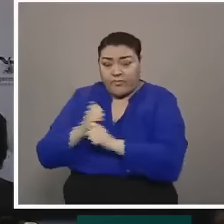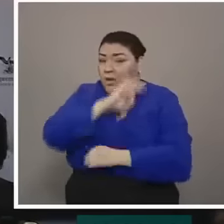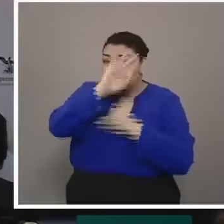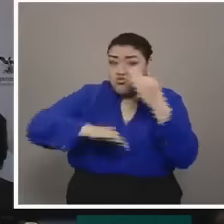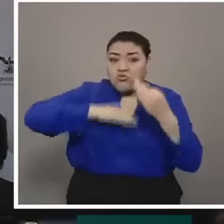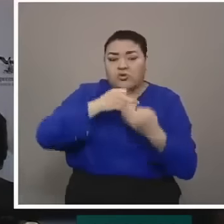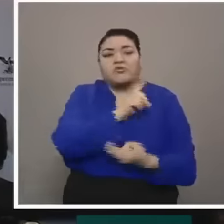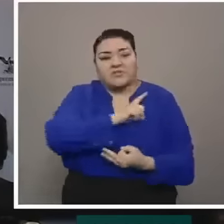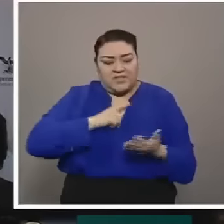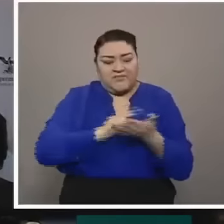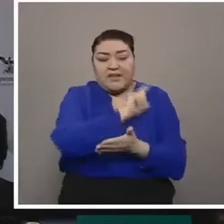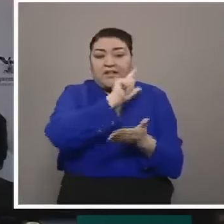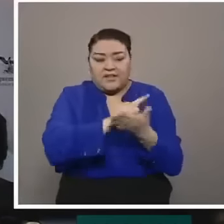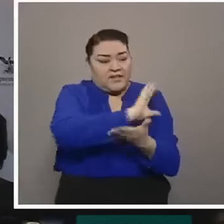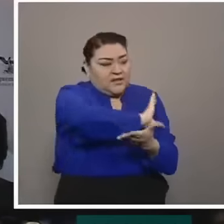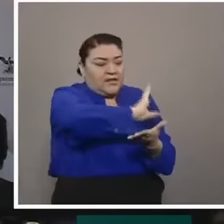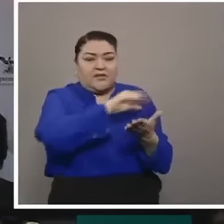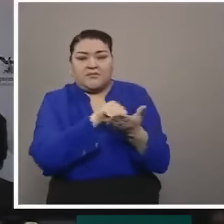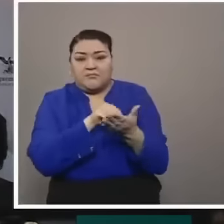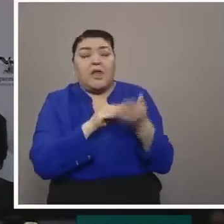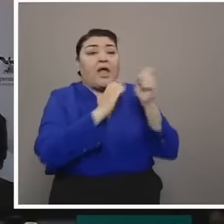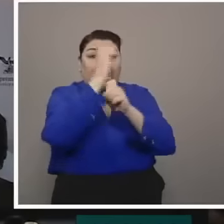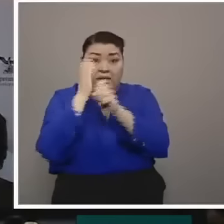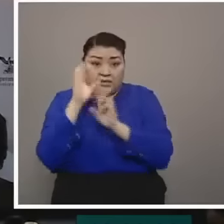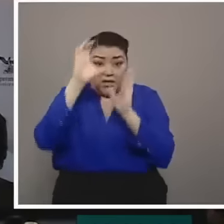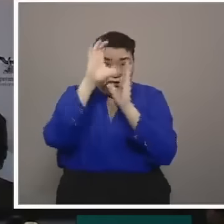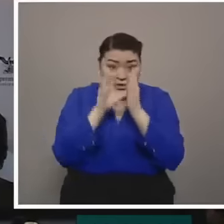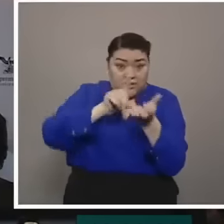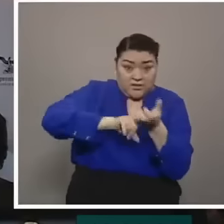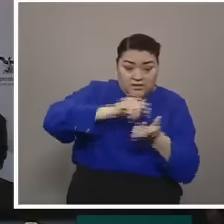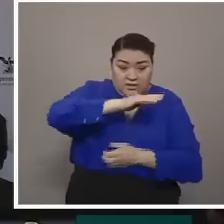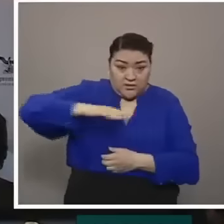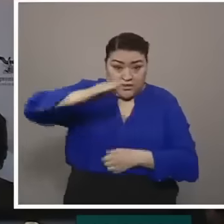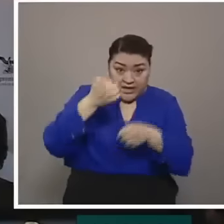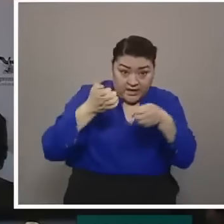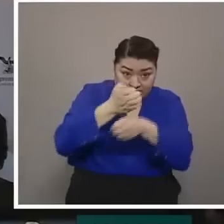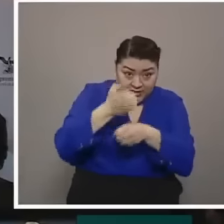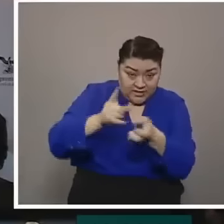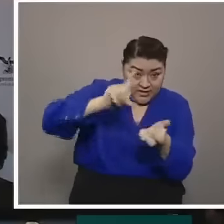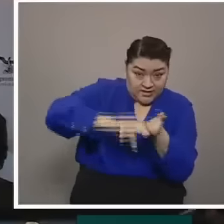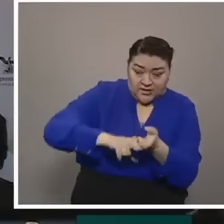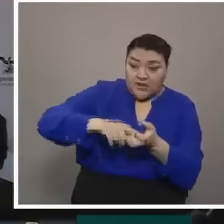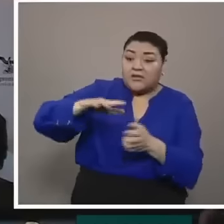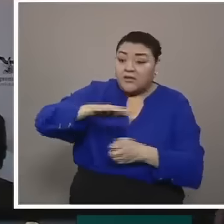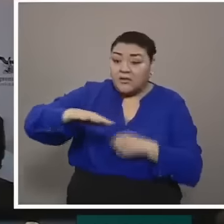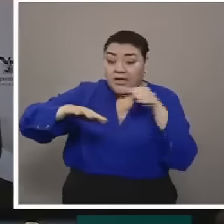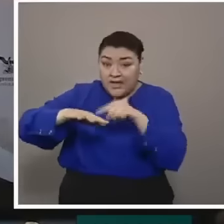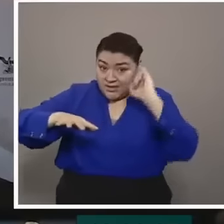sus constituciones y leyes características de libre determinación y autonomía que mejor